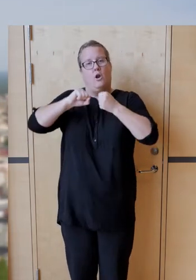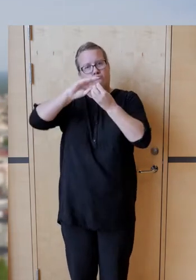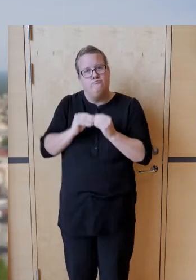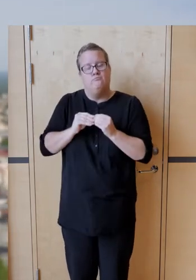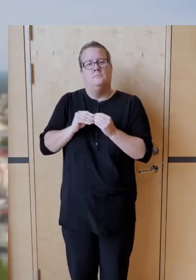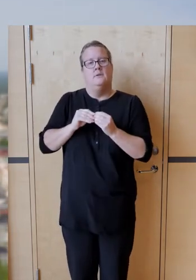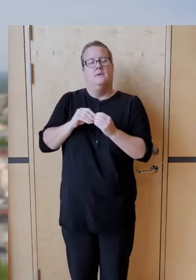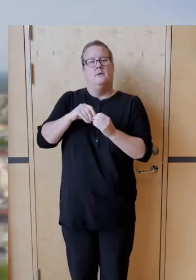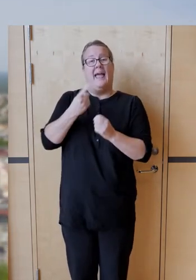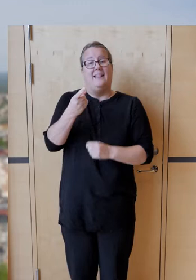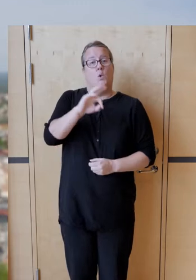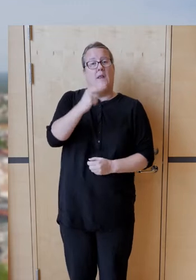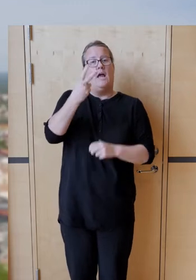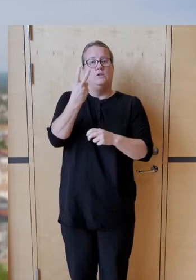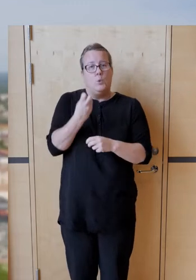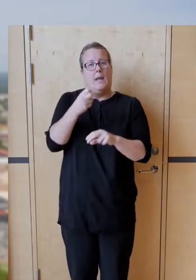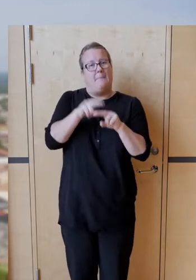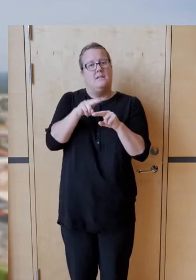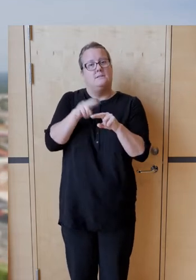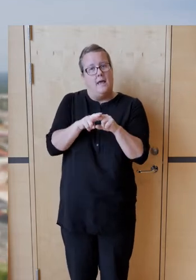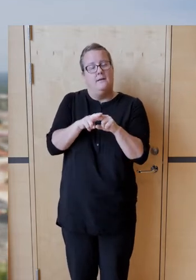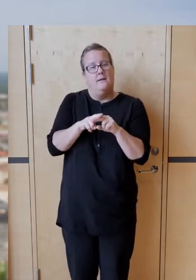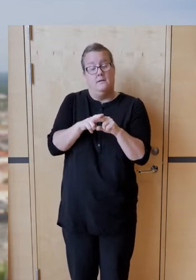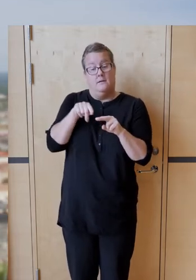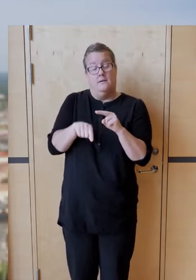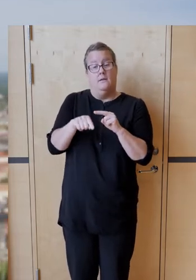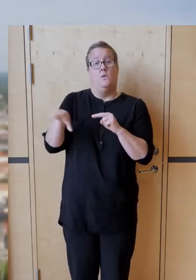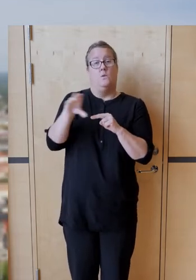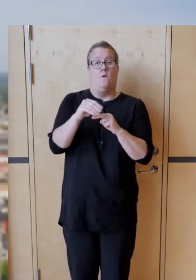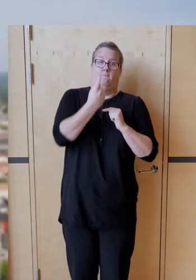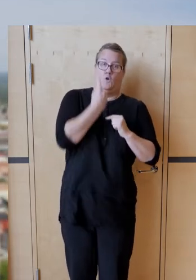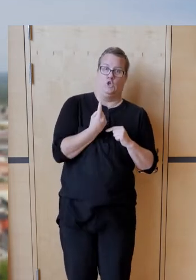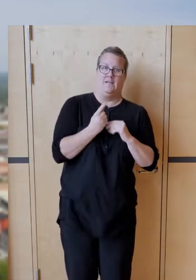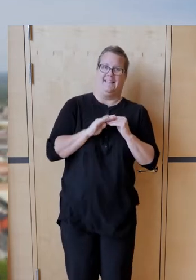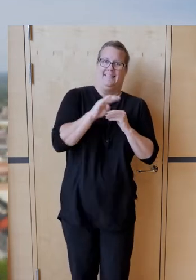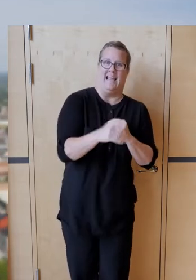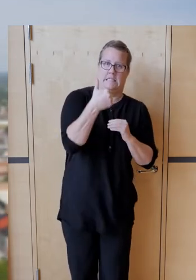Där det i ett första läge går att bygga 60 platser på utpekad tomt